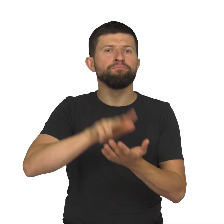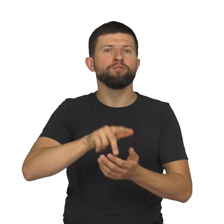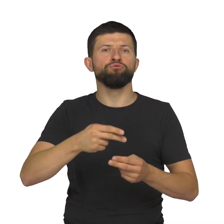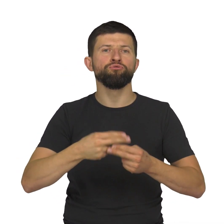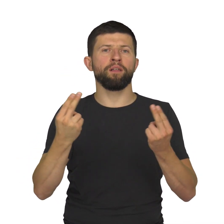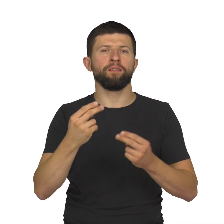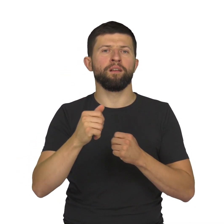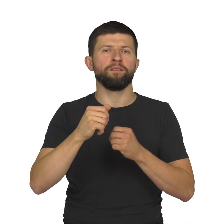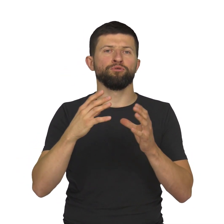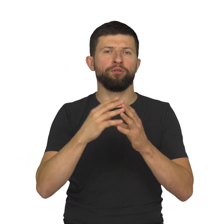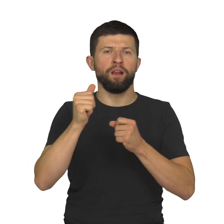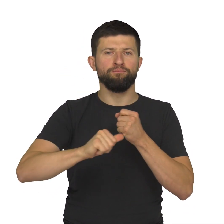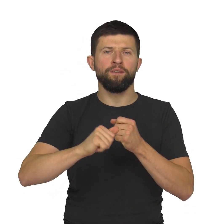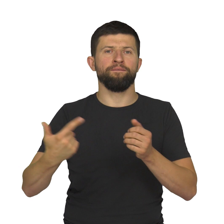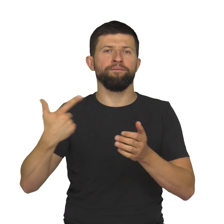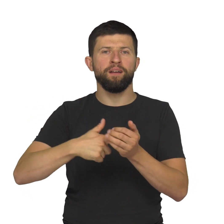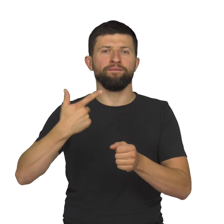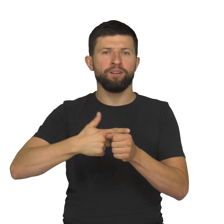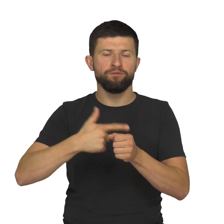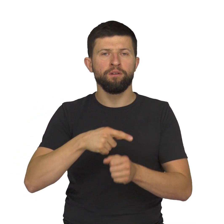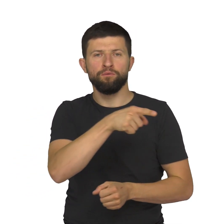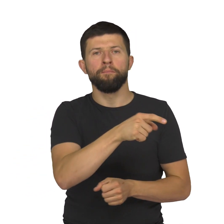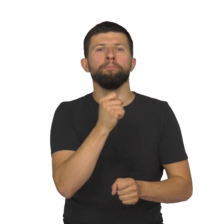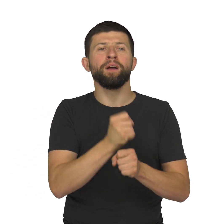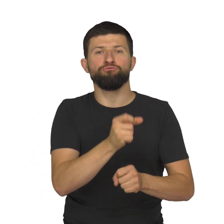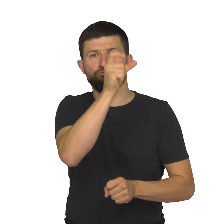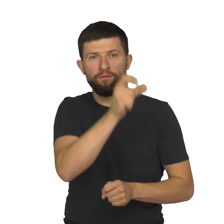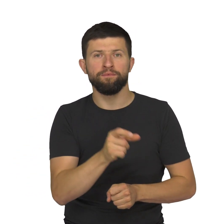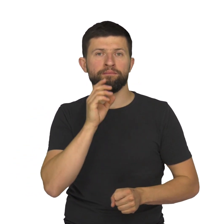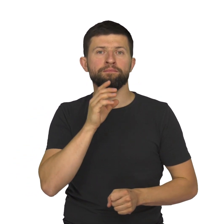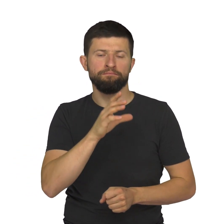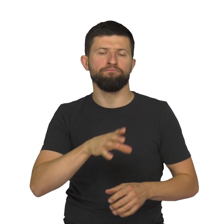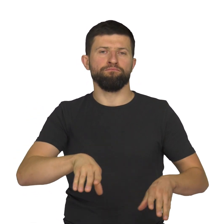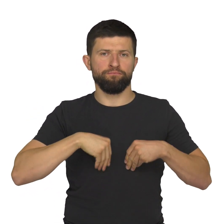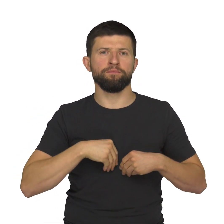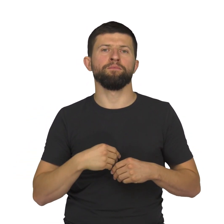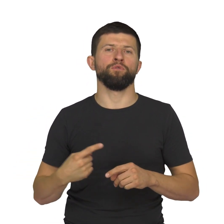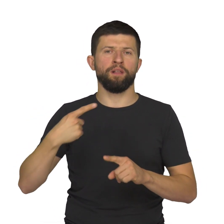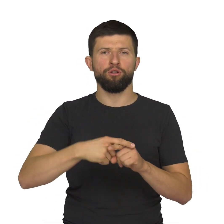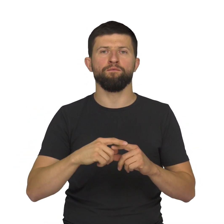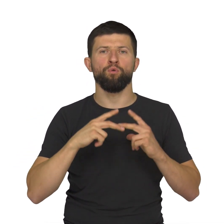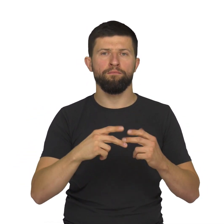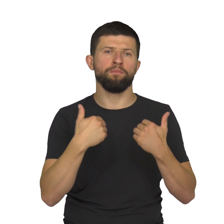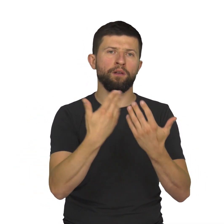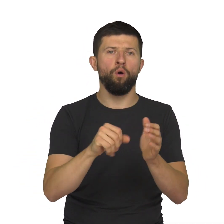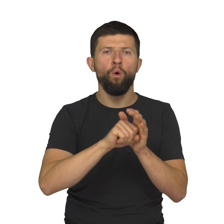z dniem 10 lipca 2020 r. Pracownik nabędzie prawo do dodatkowego urlopu